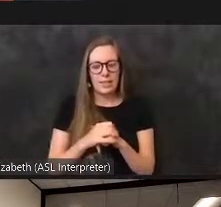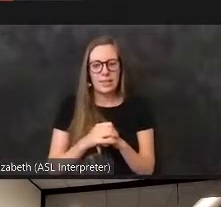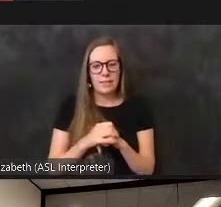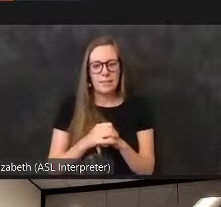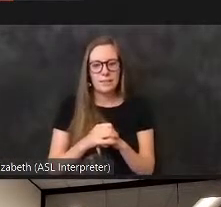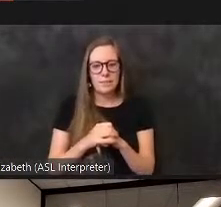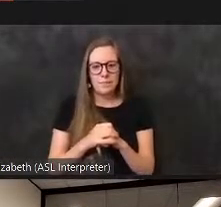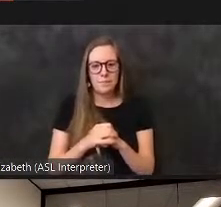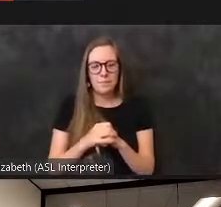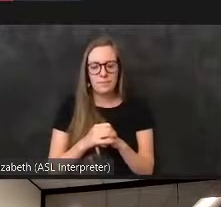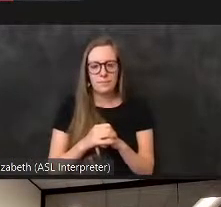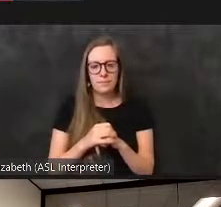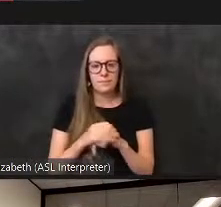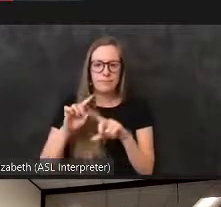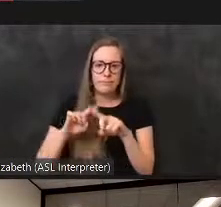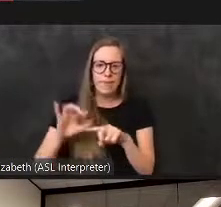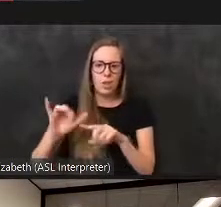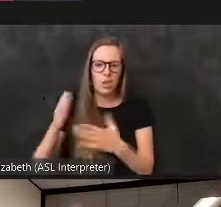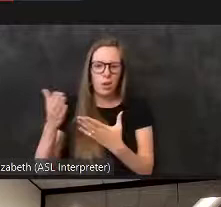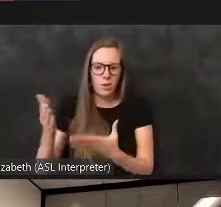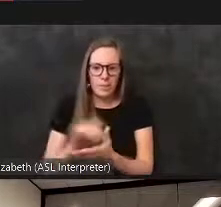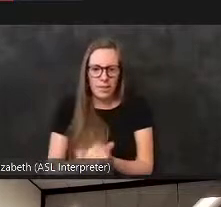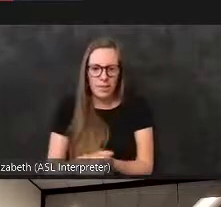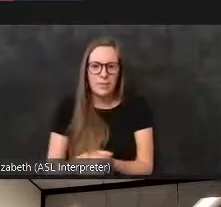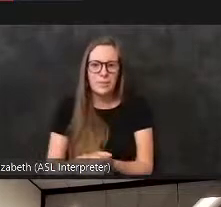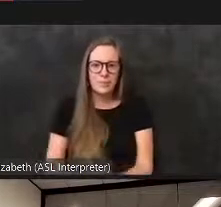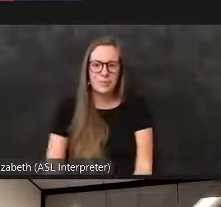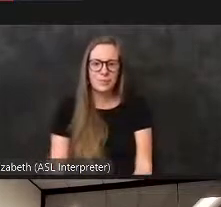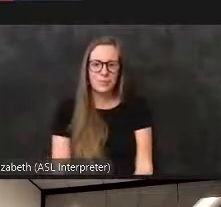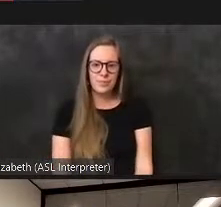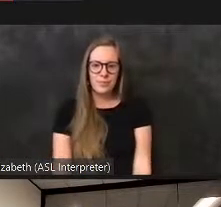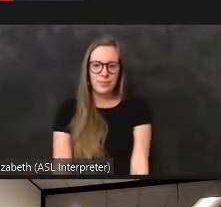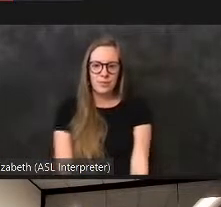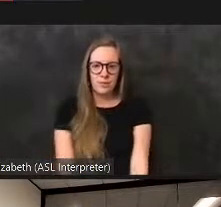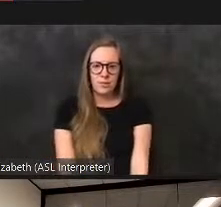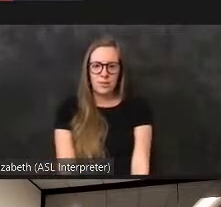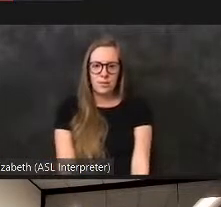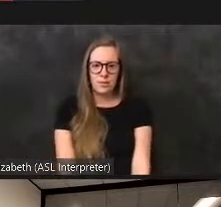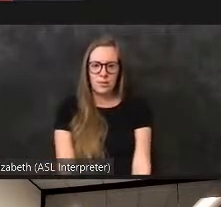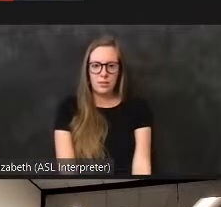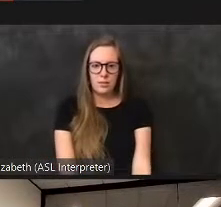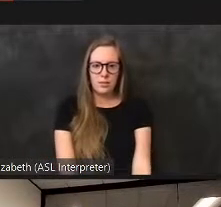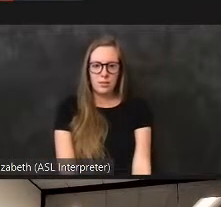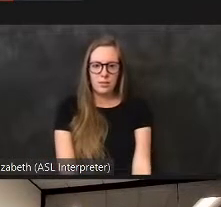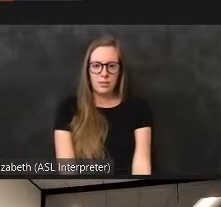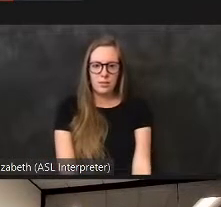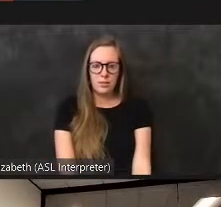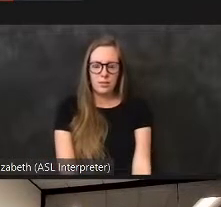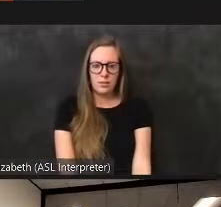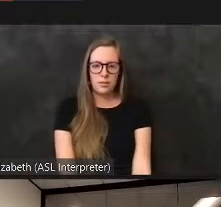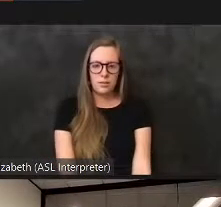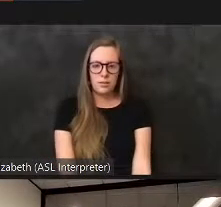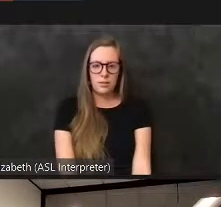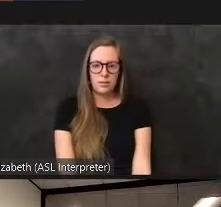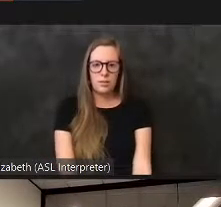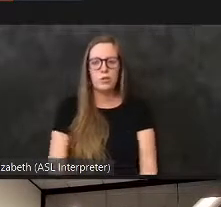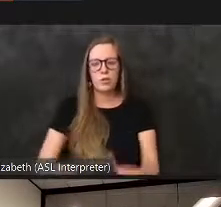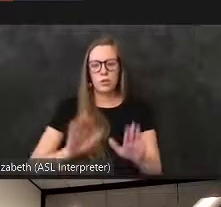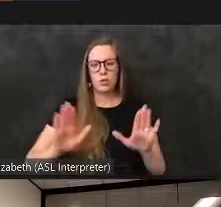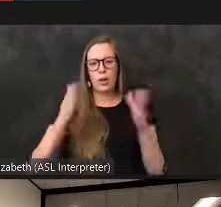en las escuelas. Meros ósculos secundarias y basadas en las recomendaciones de las pautas dadas.